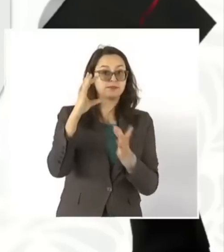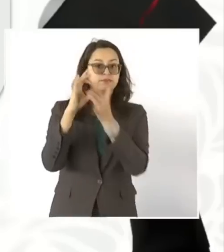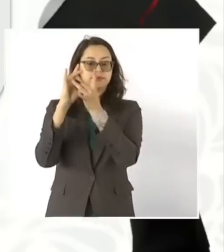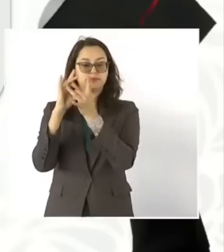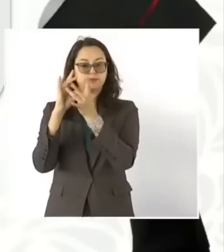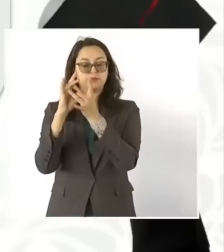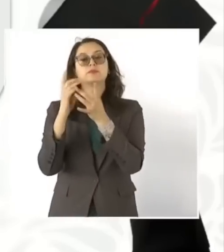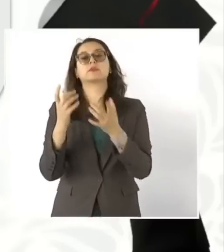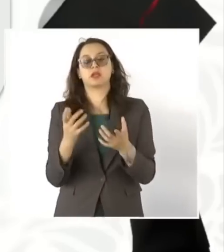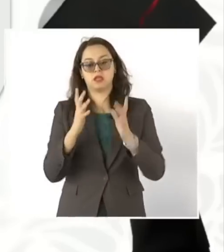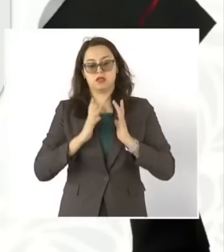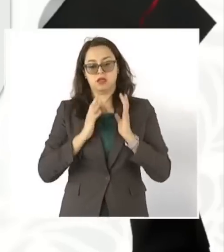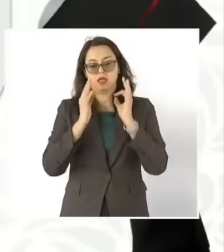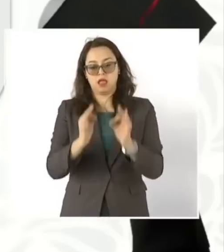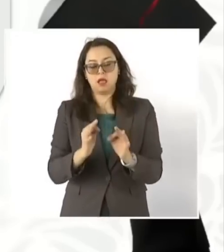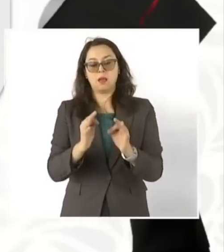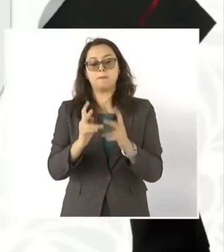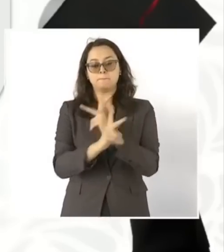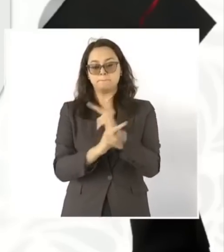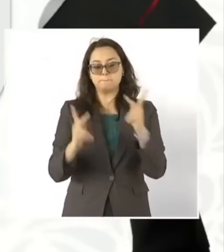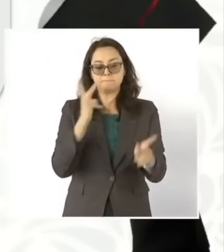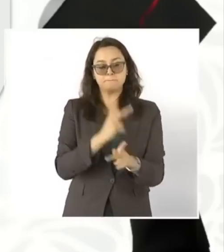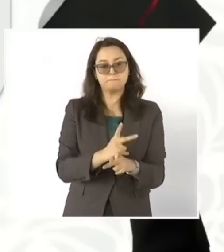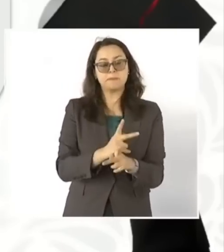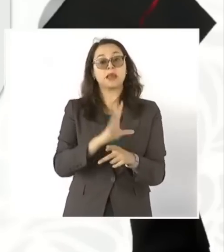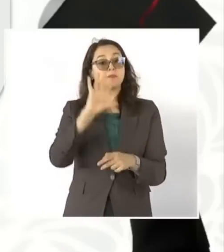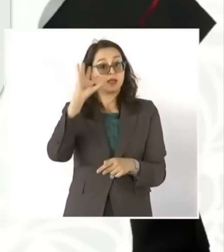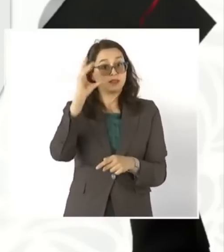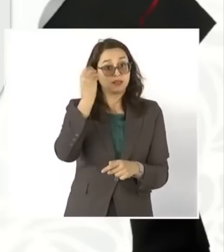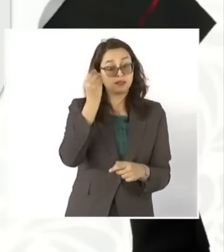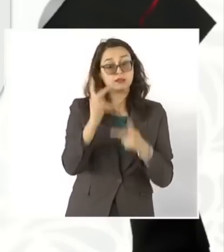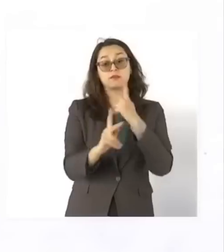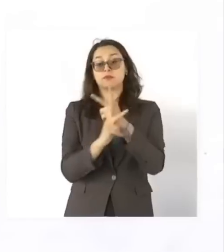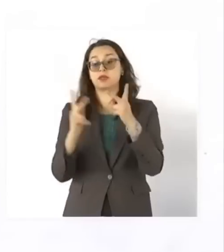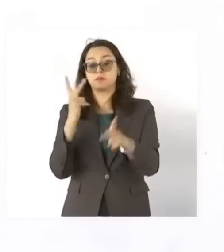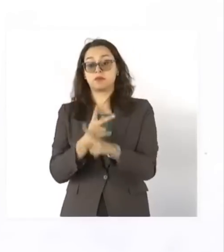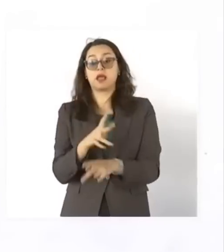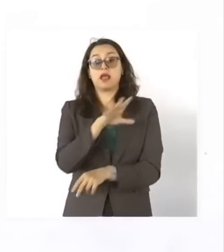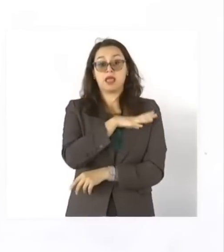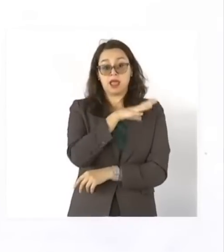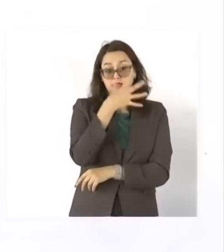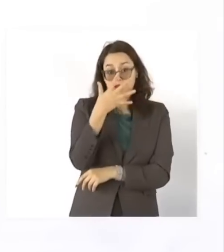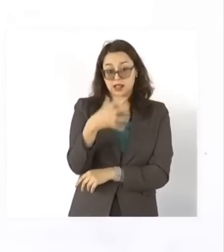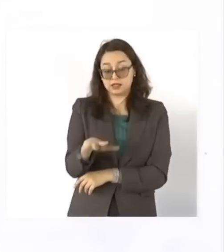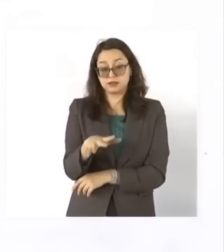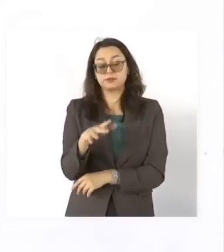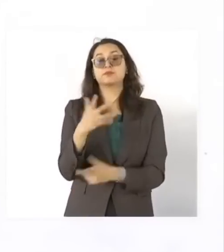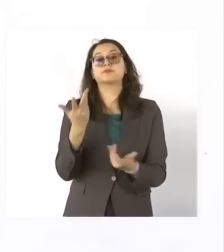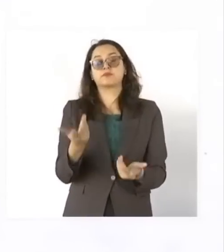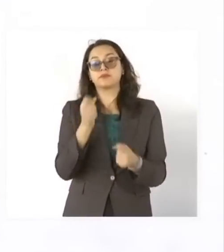técnico el bachillerato nacional general con su vinculación con la educación básica y la educación